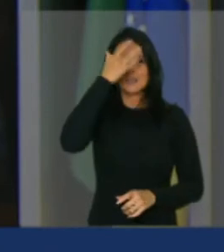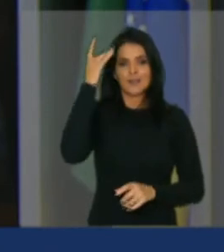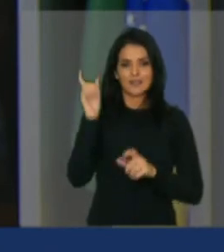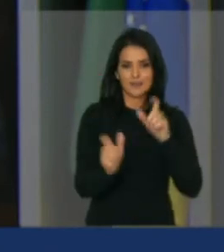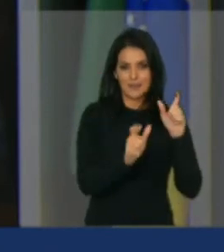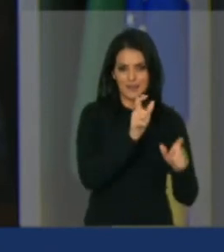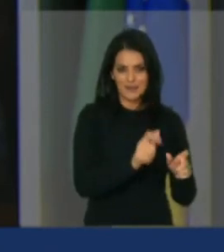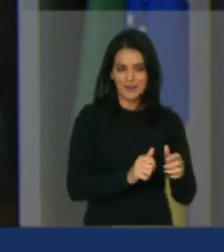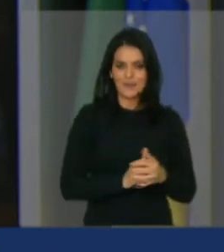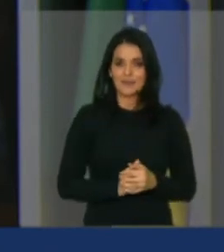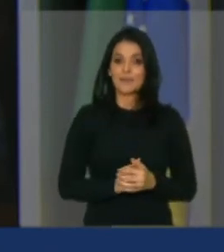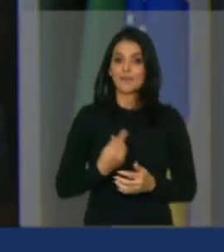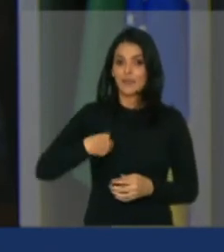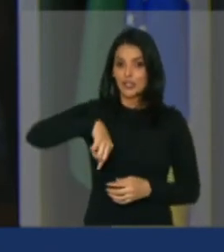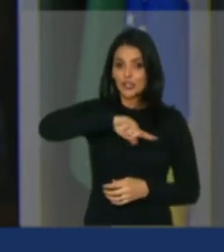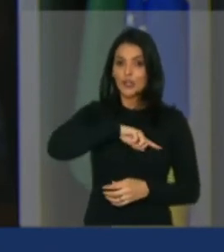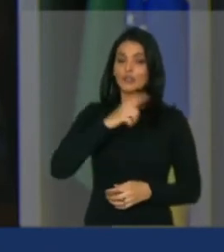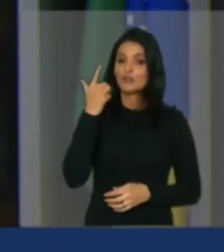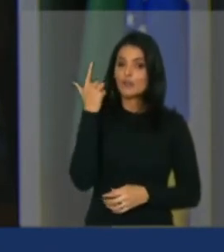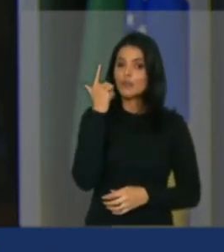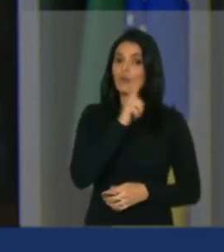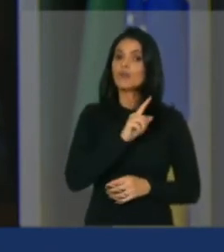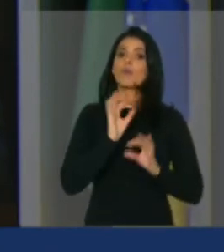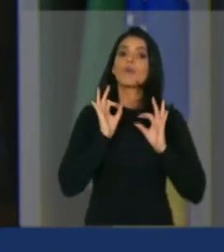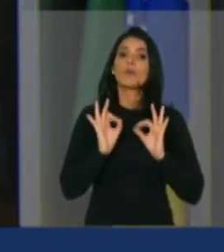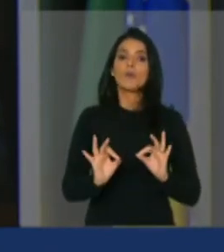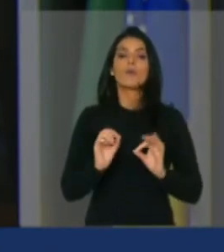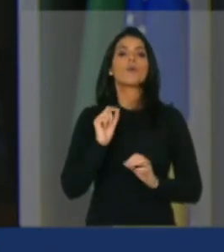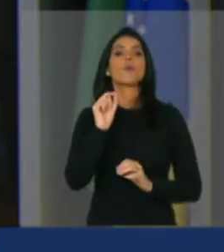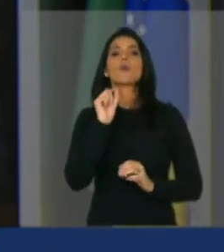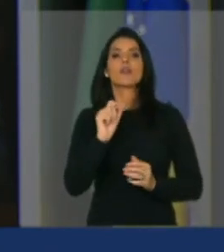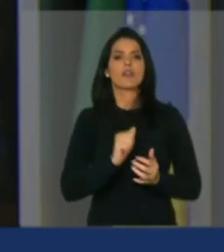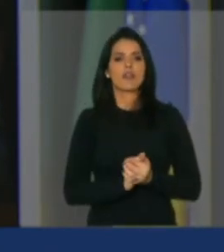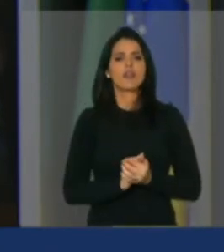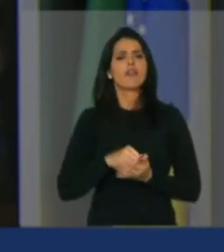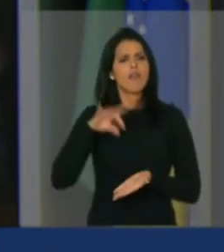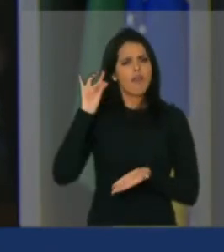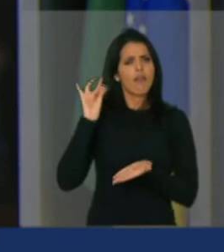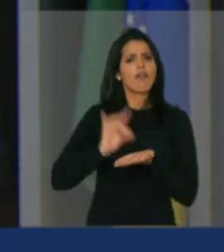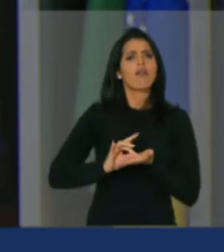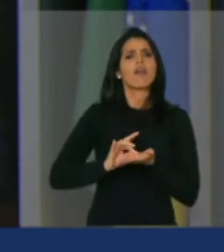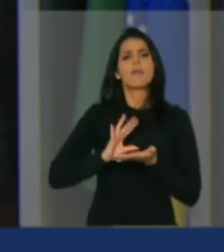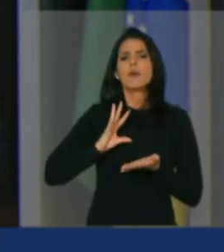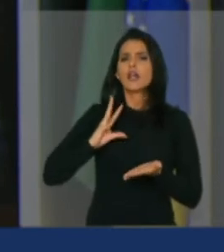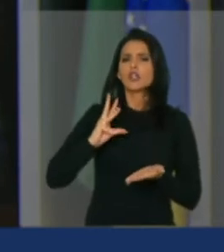PÚBLICAS. E NÓS CONSEGUIMOS ENTREGAR, POLÍTICAS EFETIVAS, PARA TODO ESTADO DE MINAS GERAIS, EM PARCERIA ATIVA COM